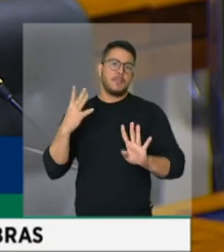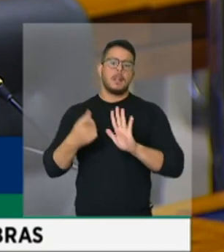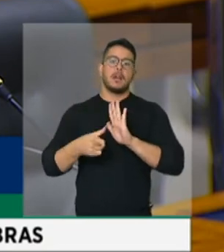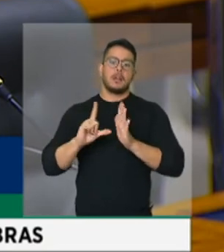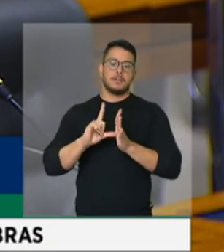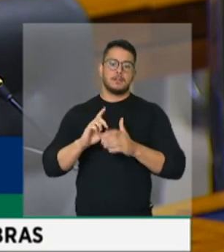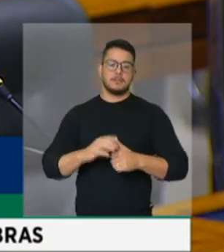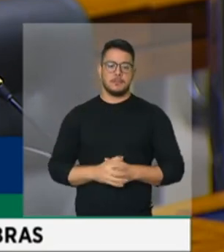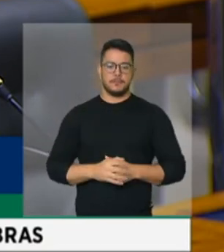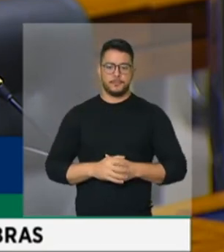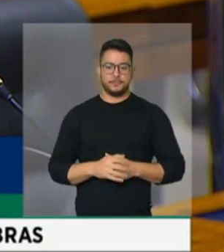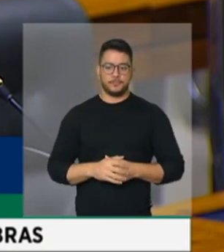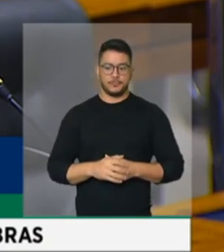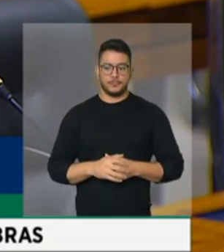LEITURA 1015, 1018, 1020, 1021, 1022, 1023, 1024 E 1025